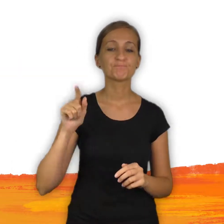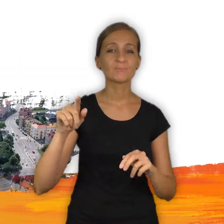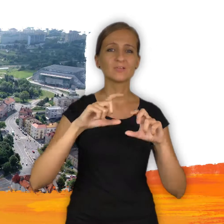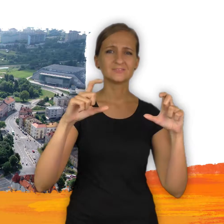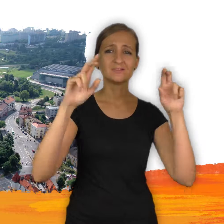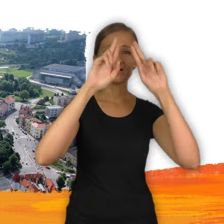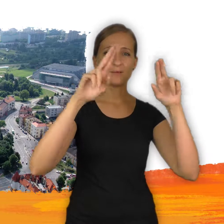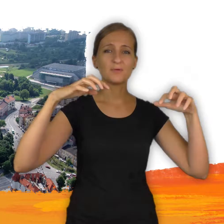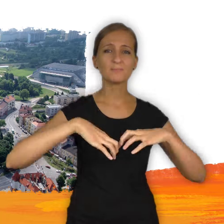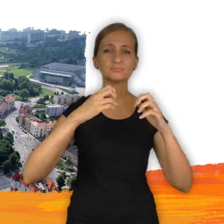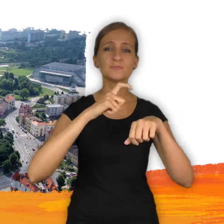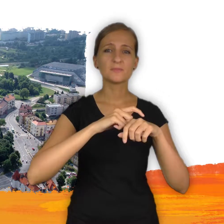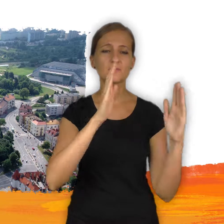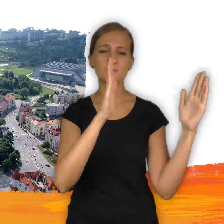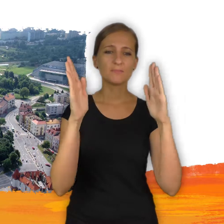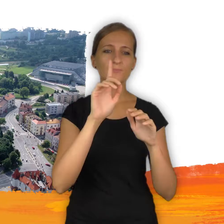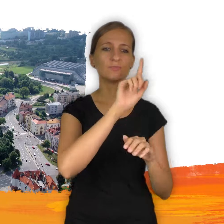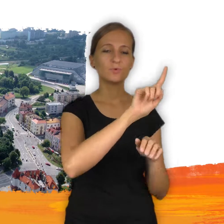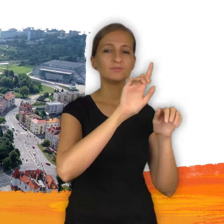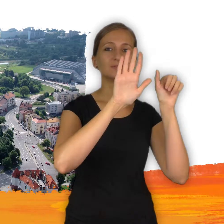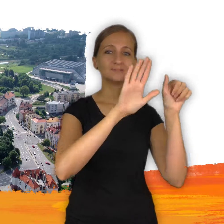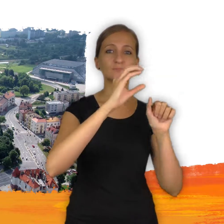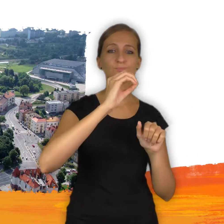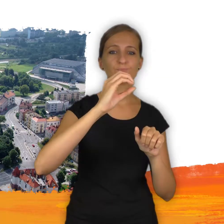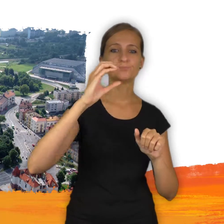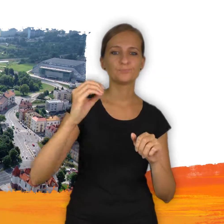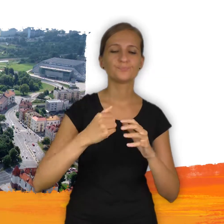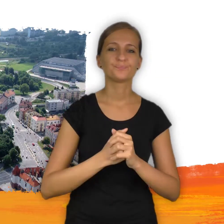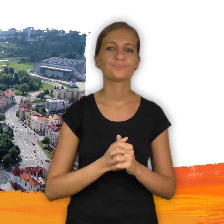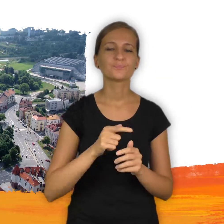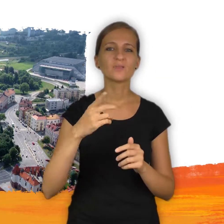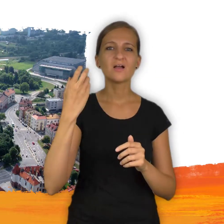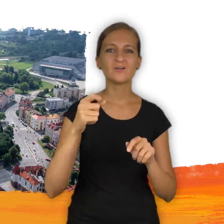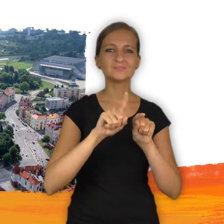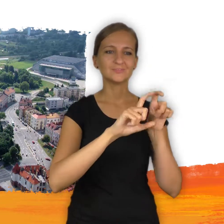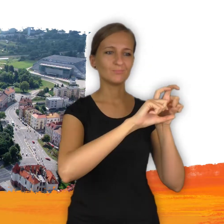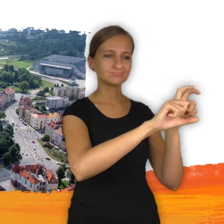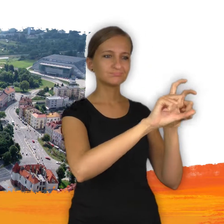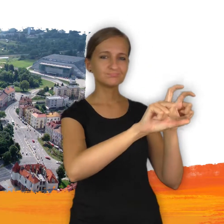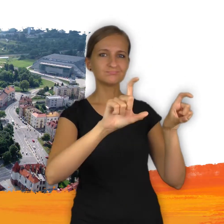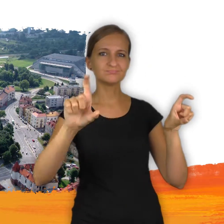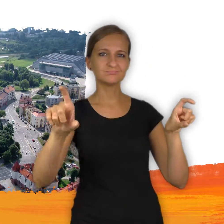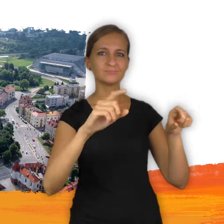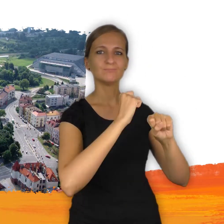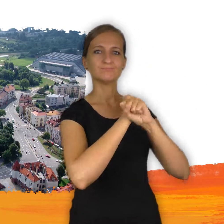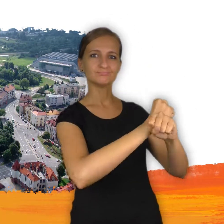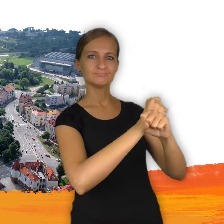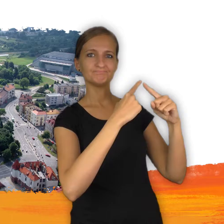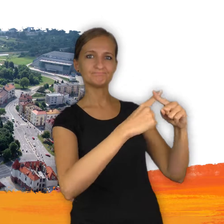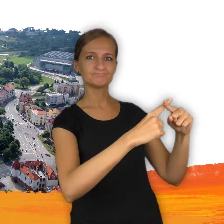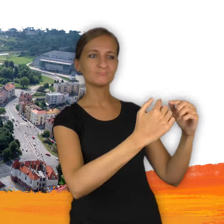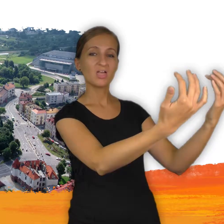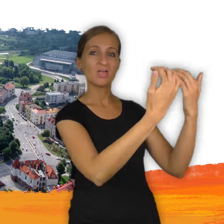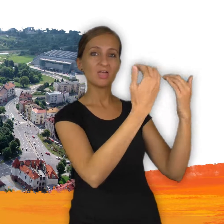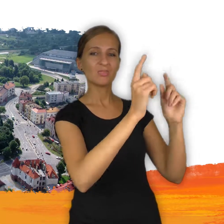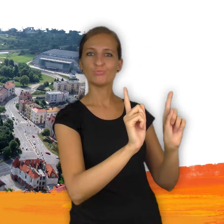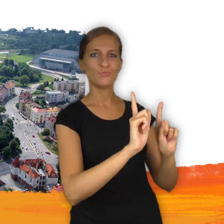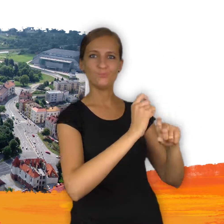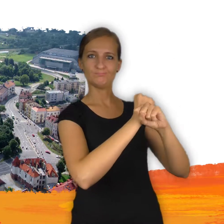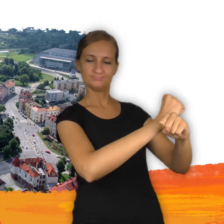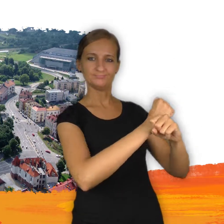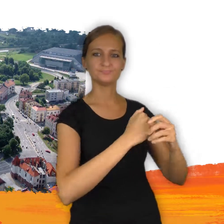Zbudowany w XVII wieku, otoczony murami obronnymi.